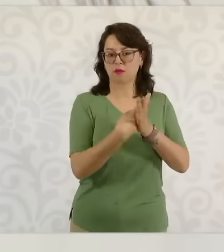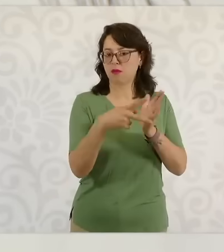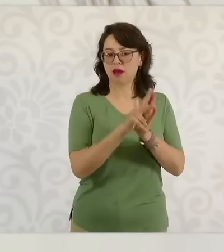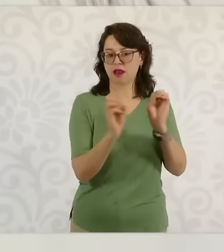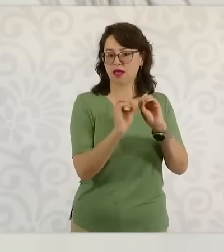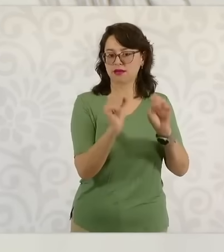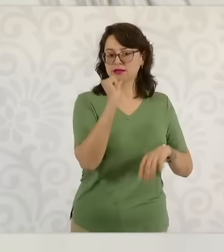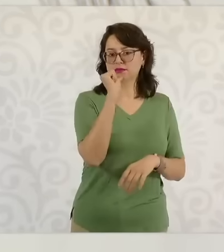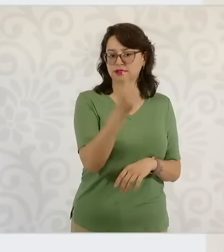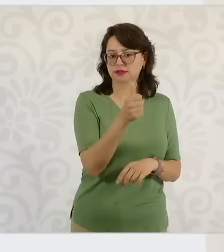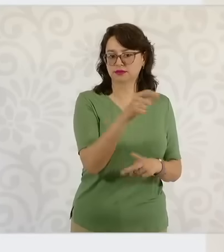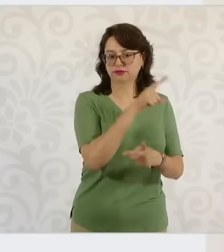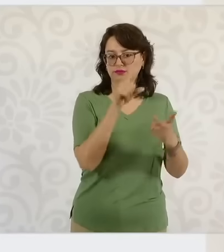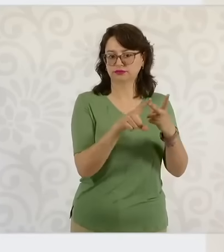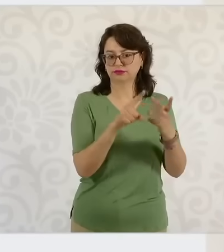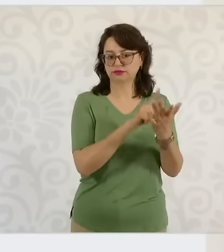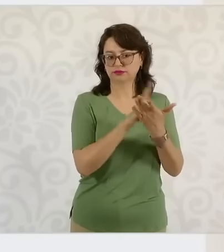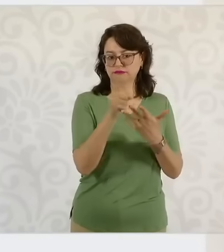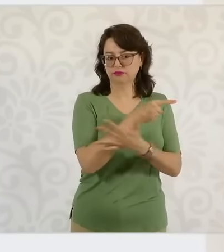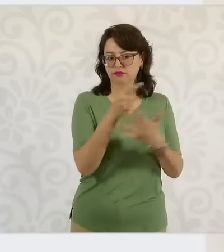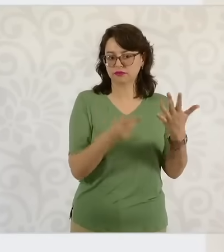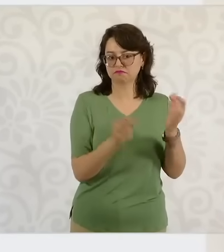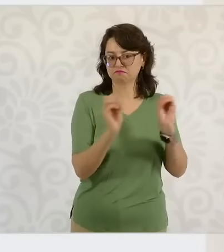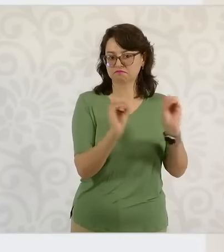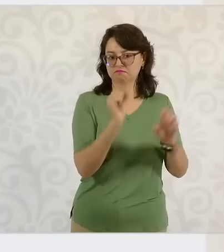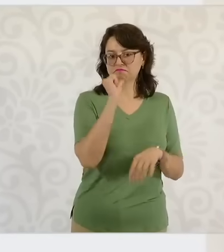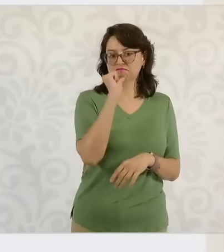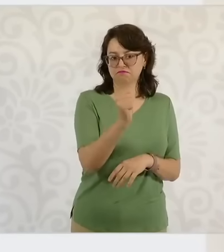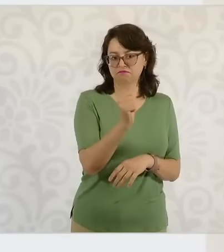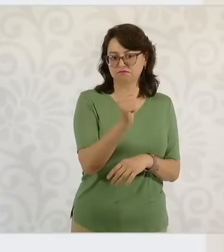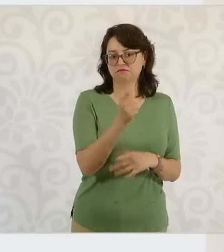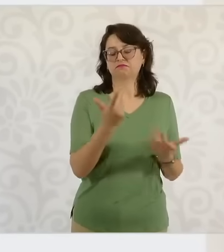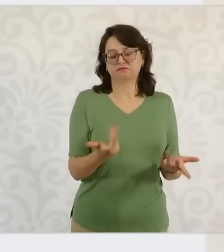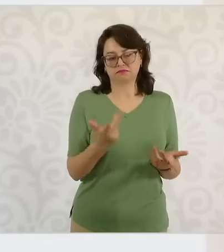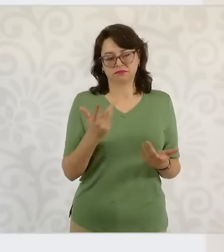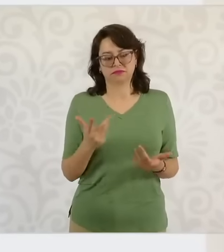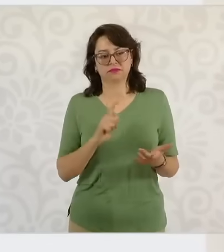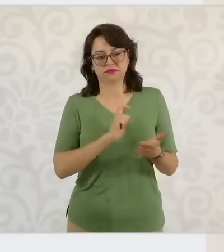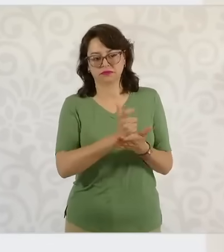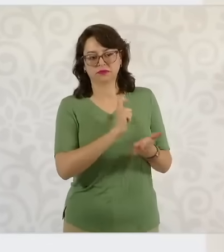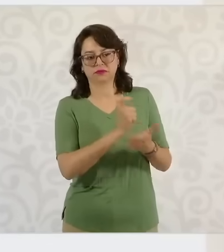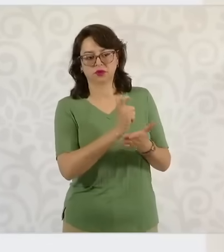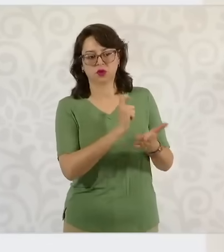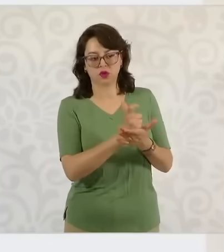prestaciones sociales primero hicimos una nómina especial para los médicos y después incorporaron